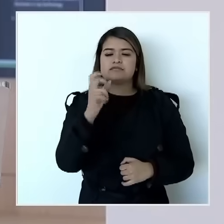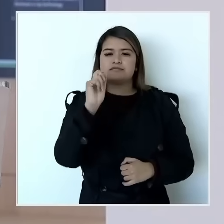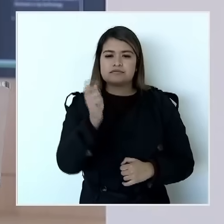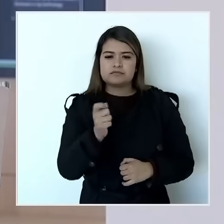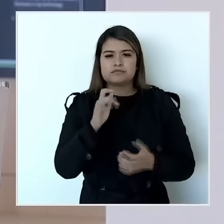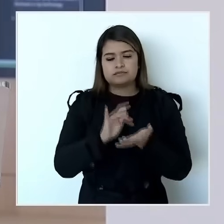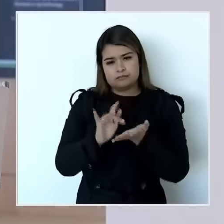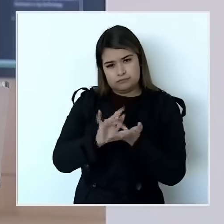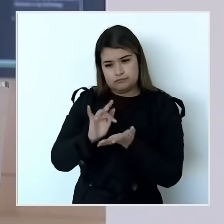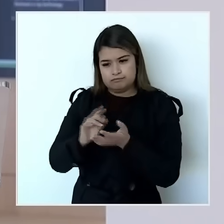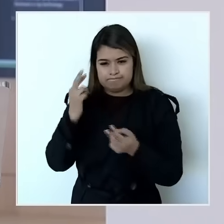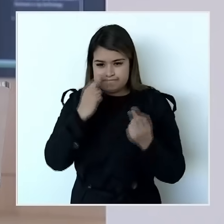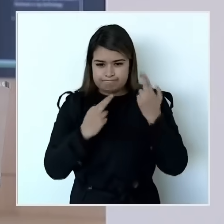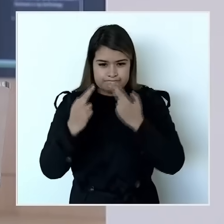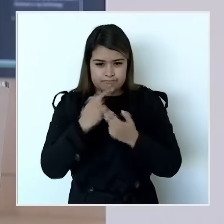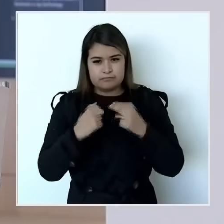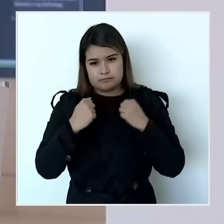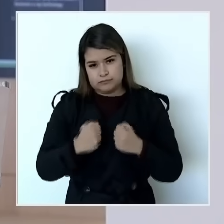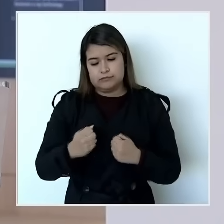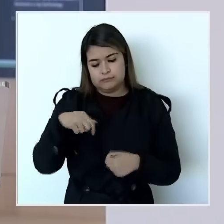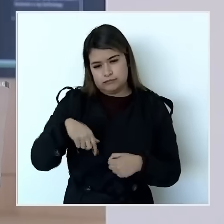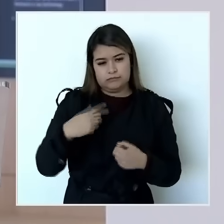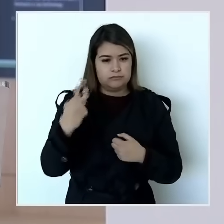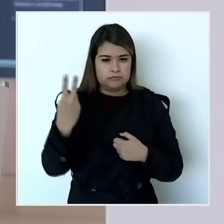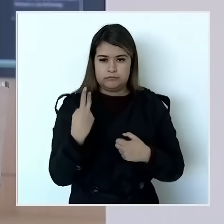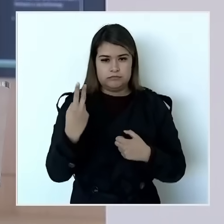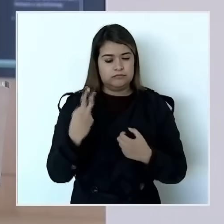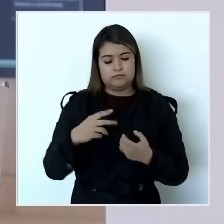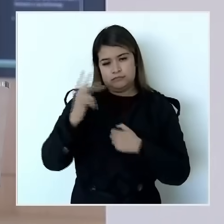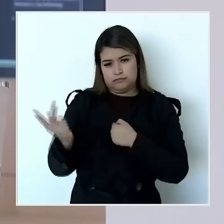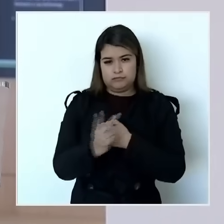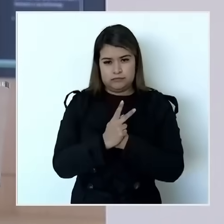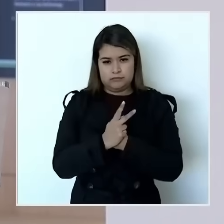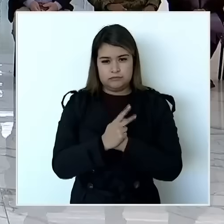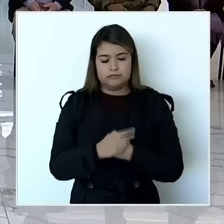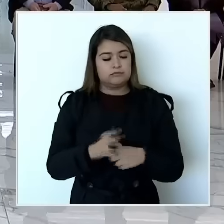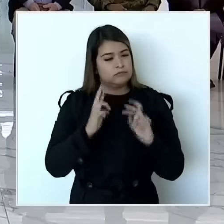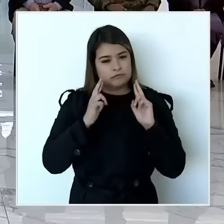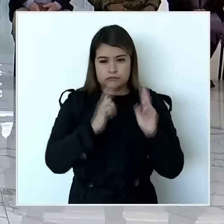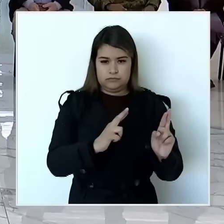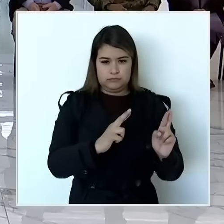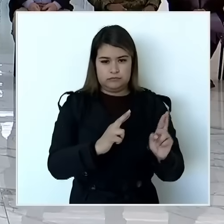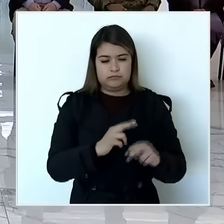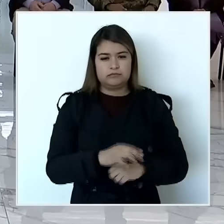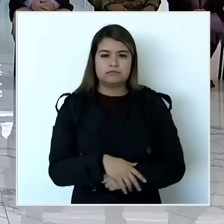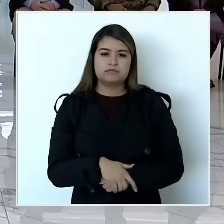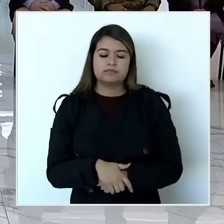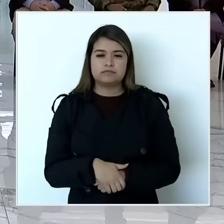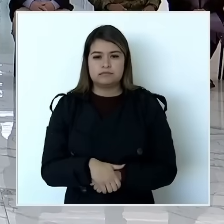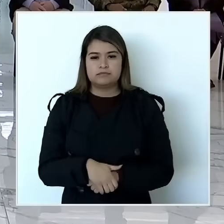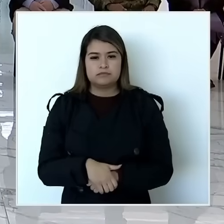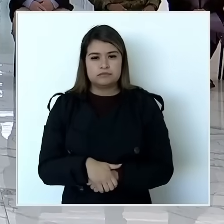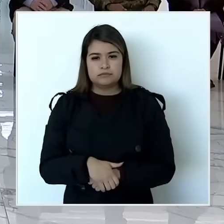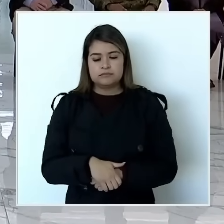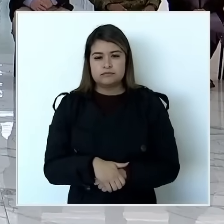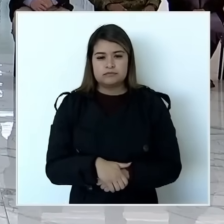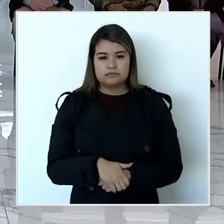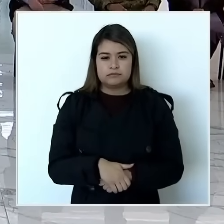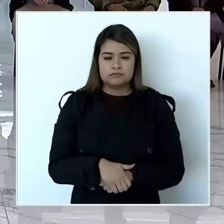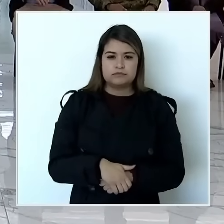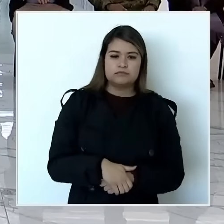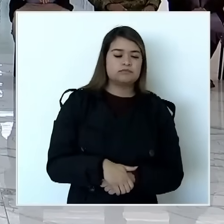de ambas naciones, con absoluto respeto a la soberanía de ambos países. Amable auditorio,